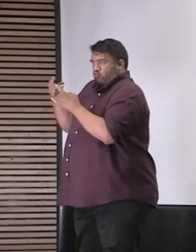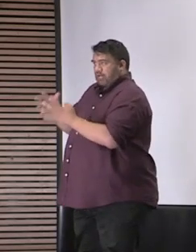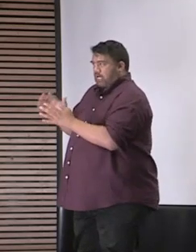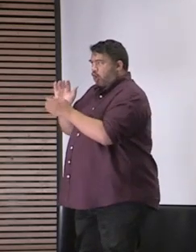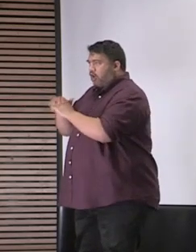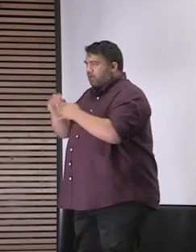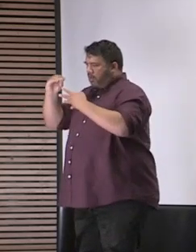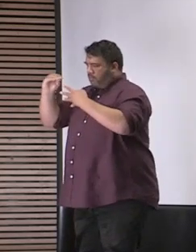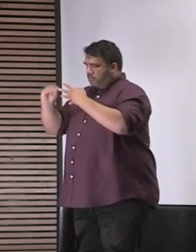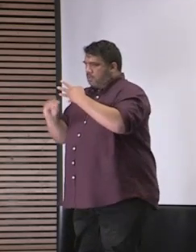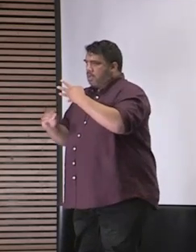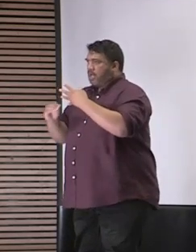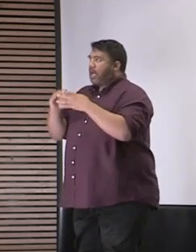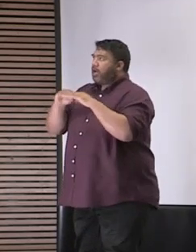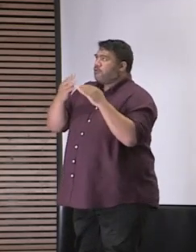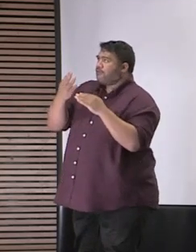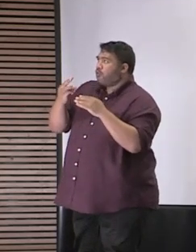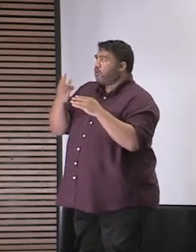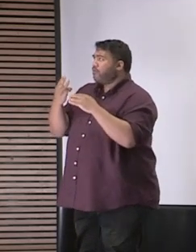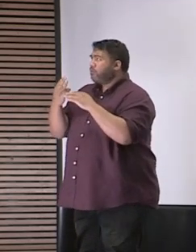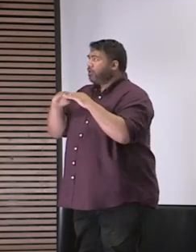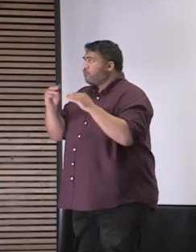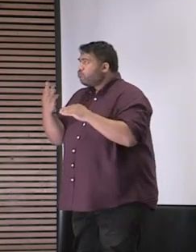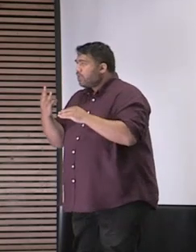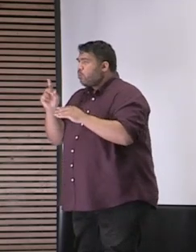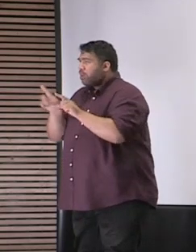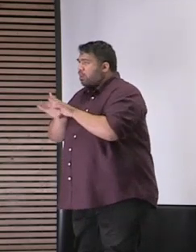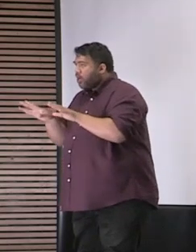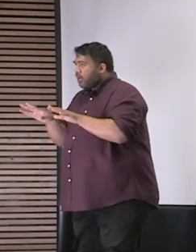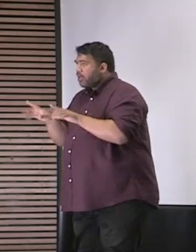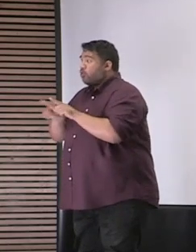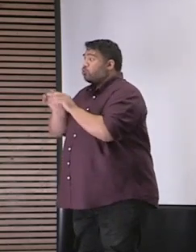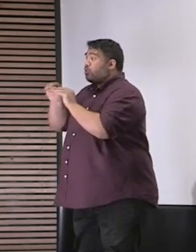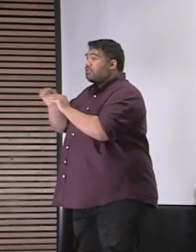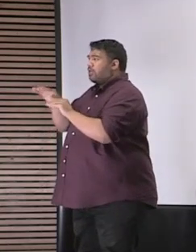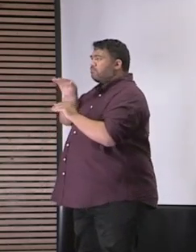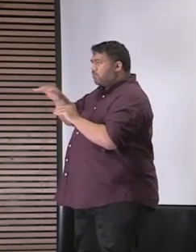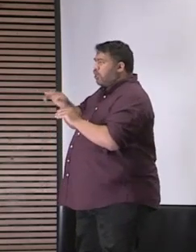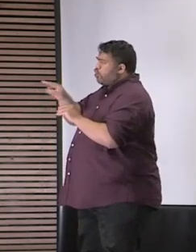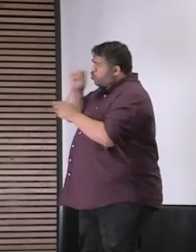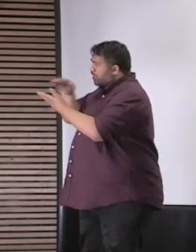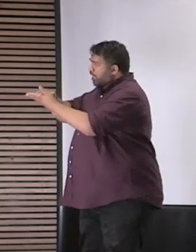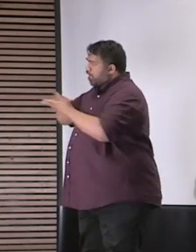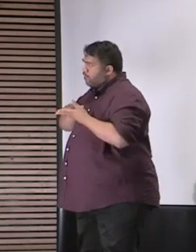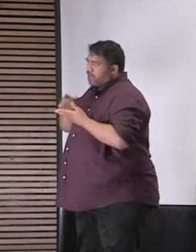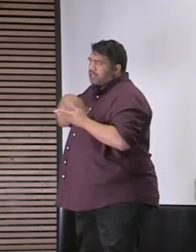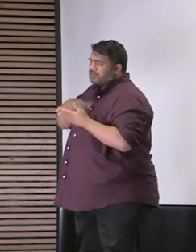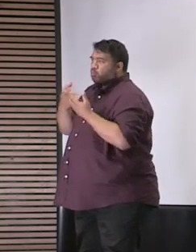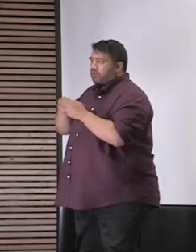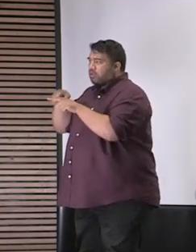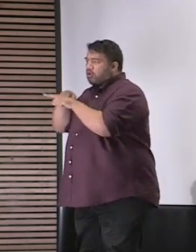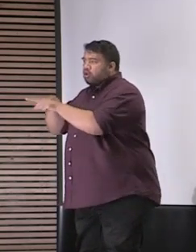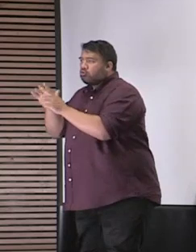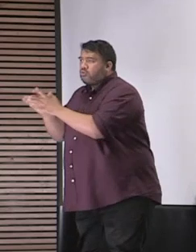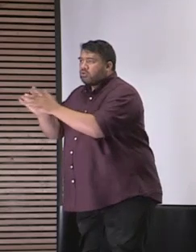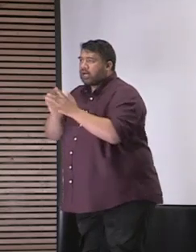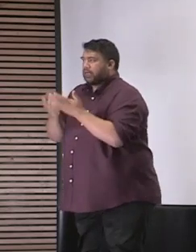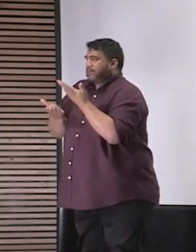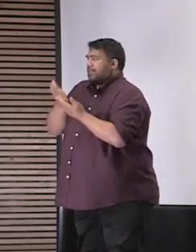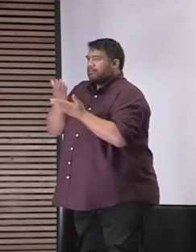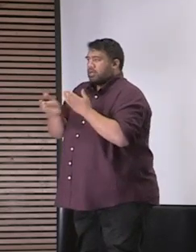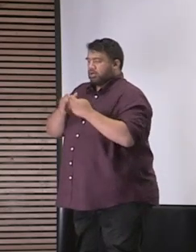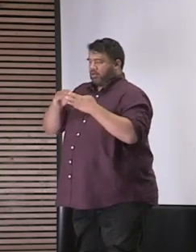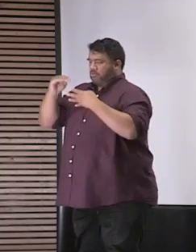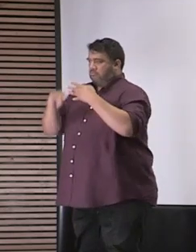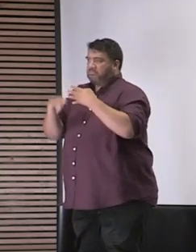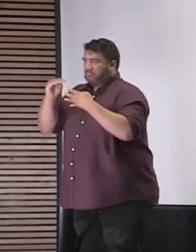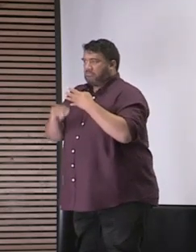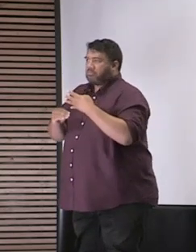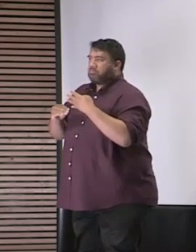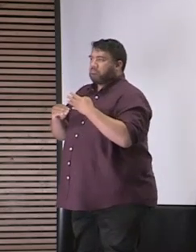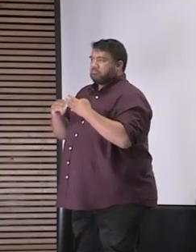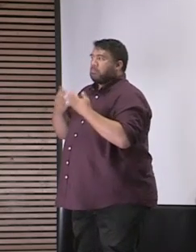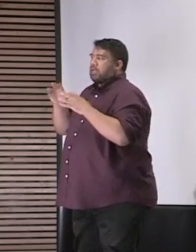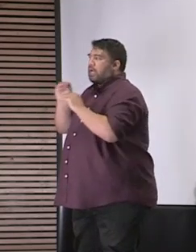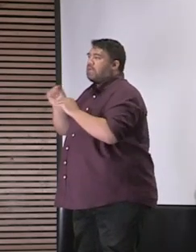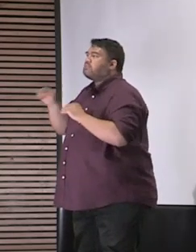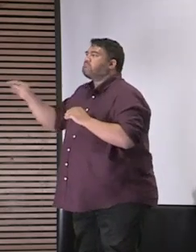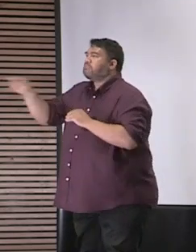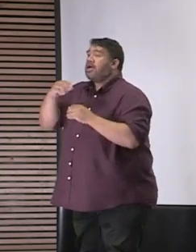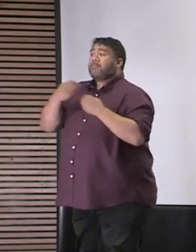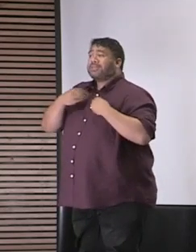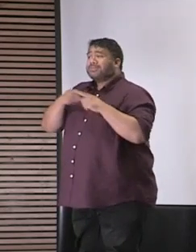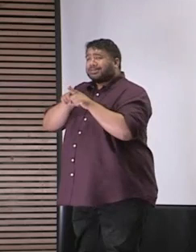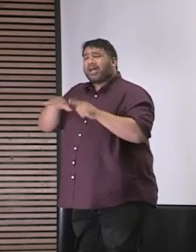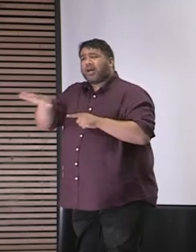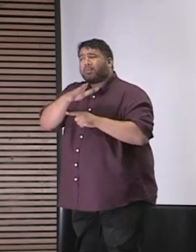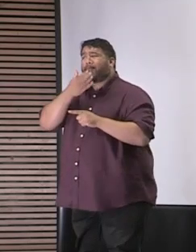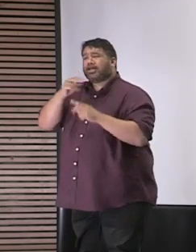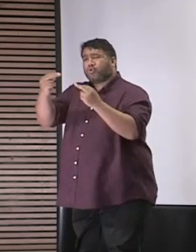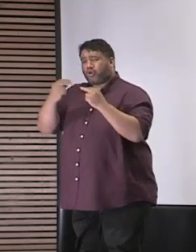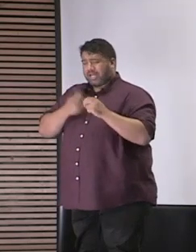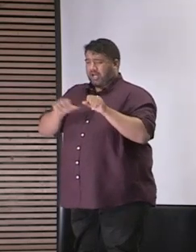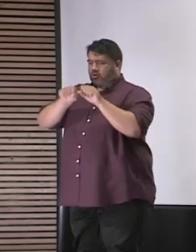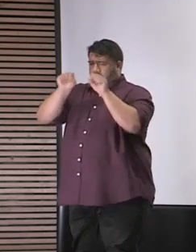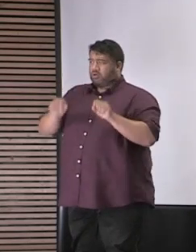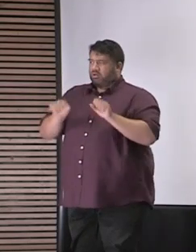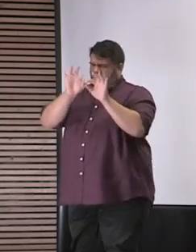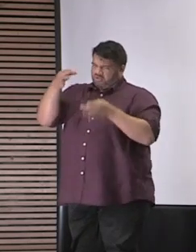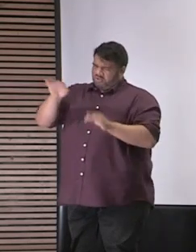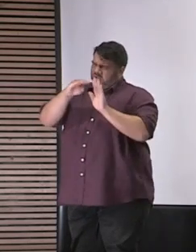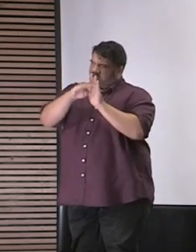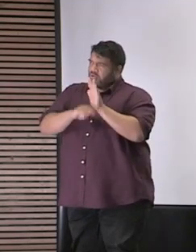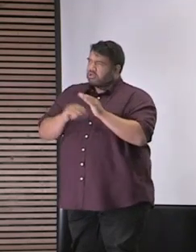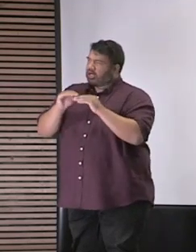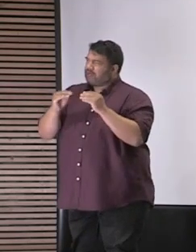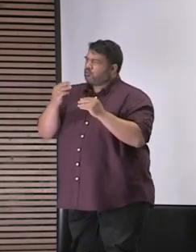que, no es solo el gobierno el